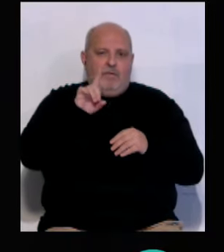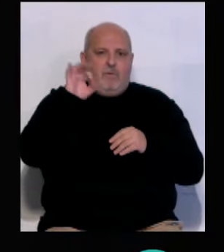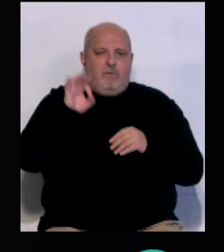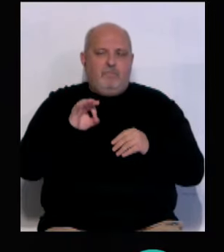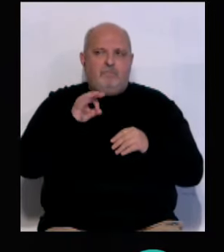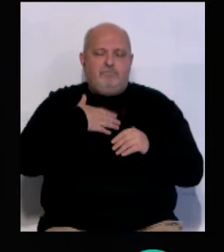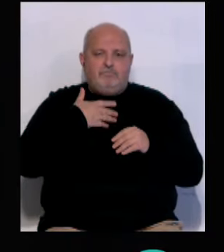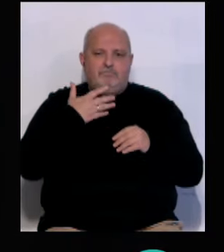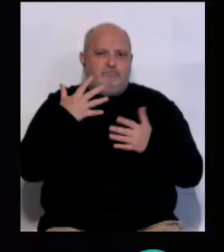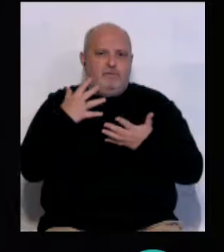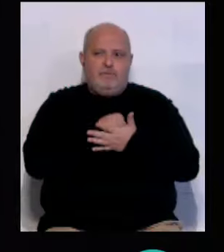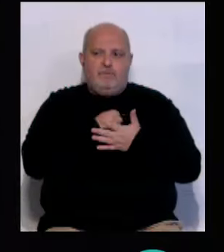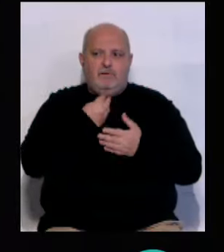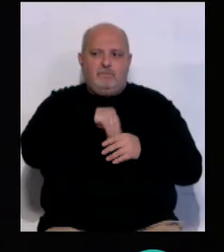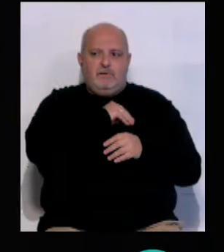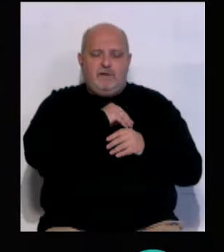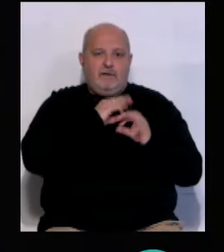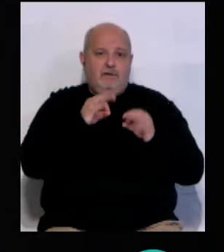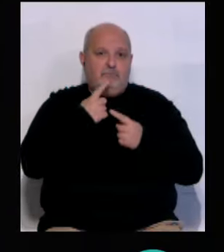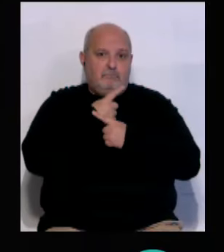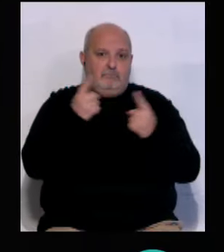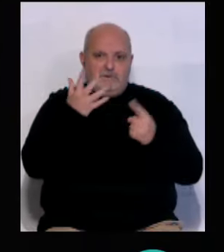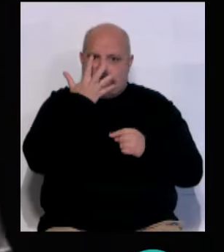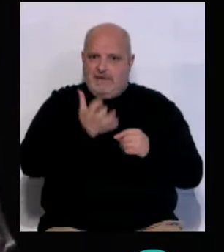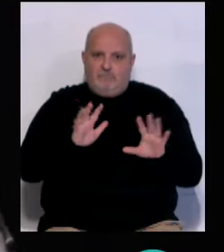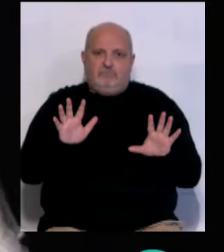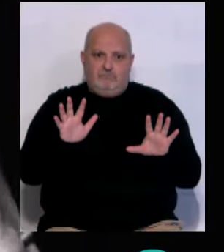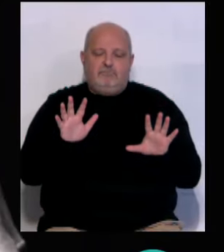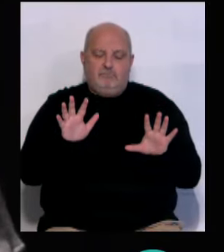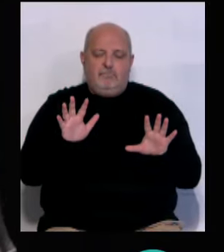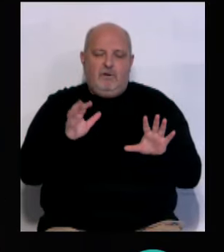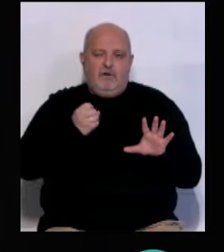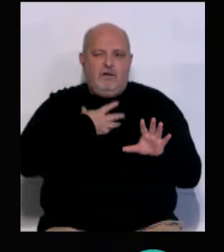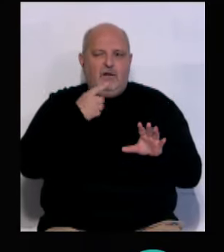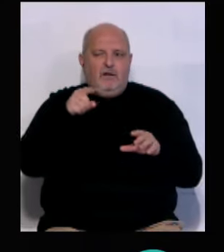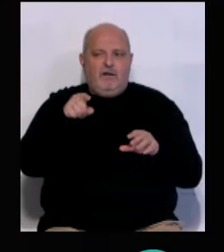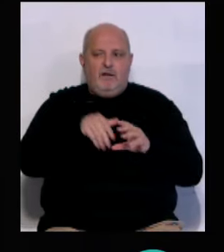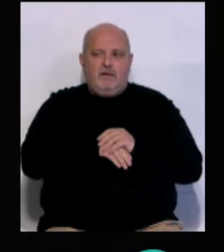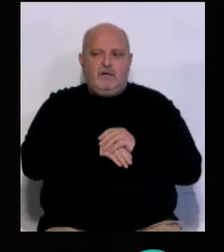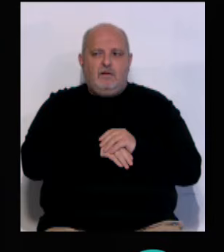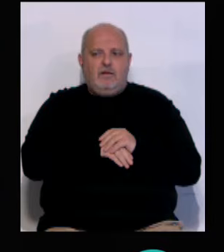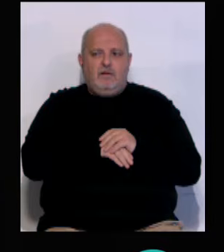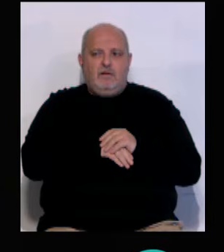puede discutir nadie de España o sea te lo digo ya en serio o sea estadios por por por cantidad